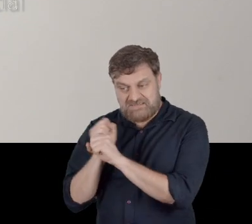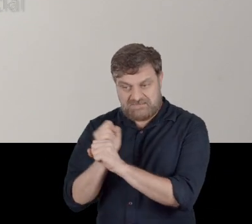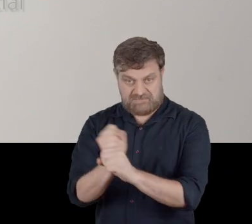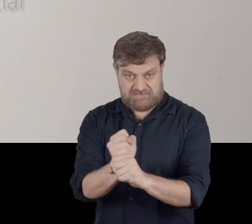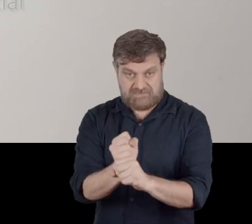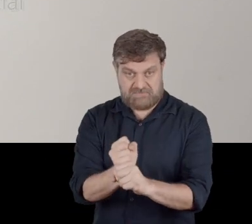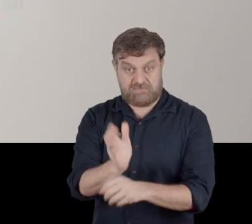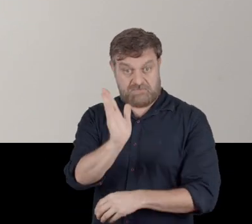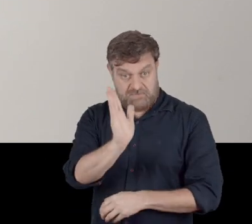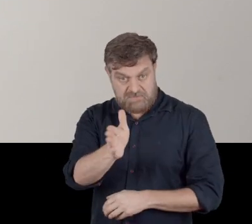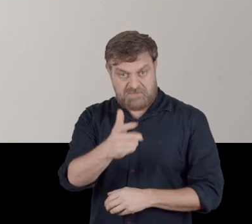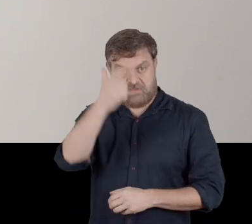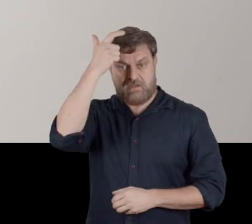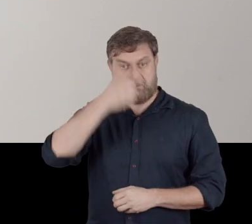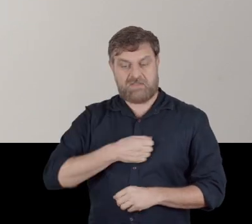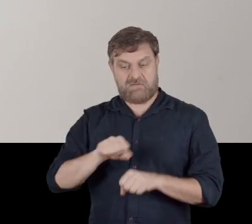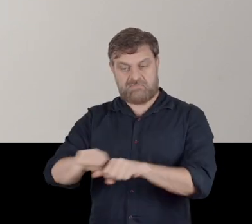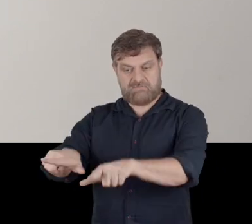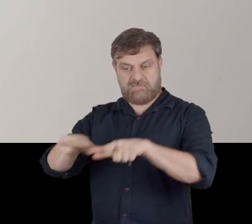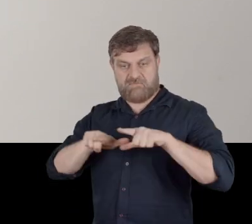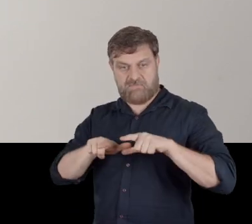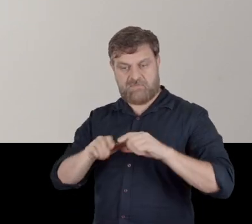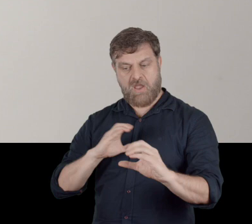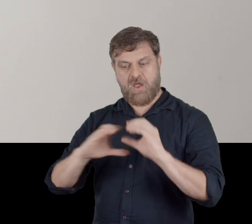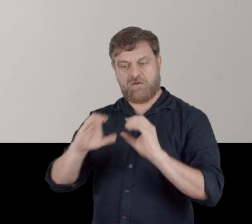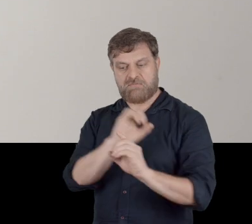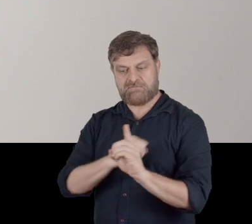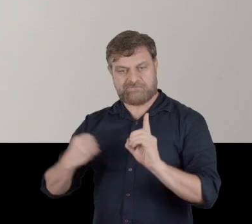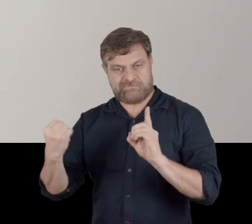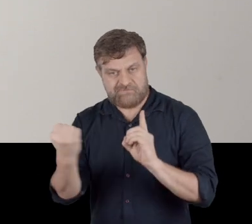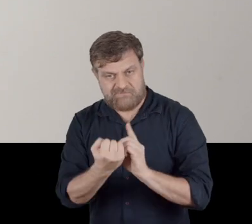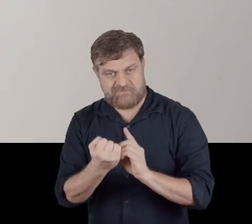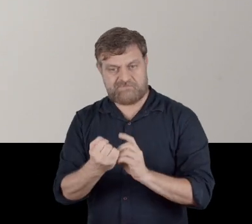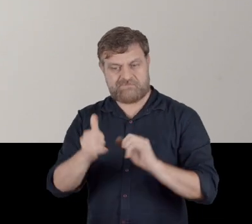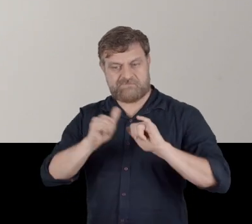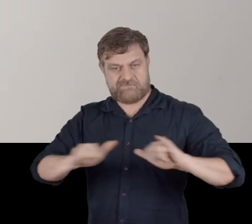Eu sou formada em comunicação social, relações públicas pela USP